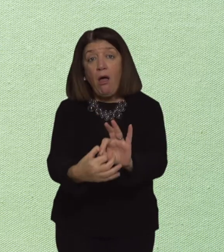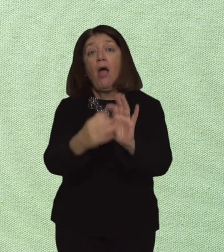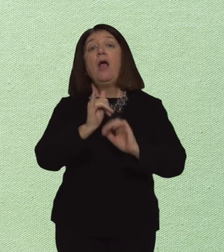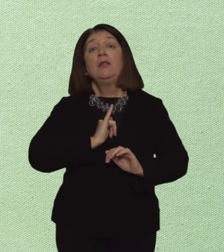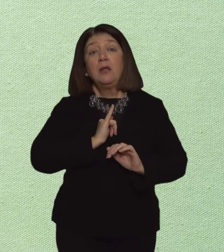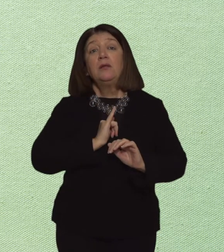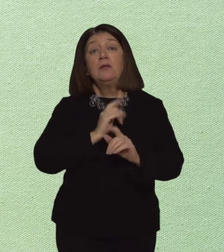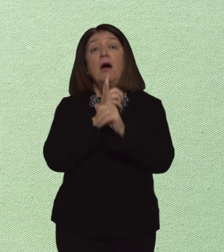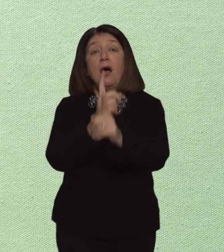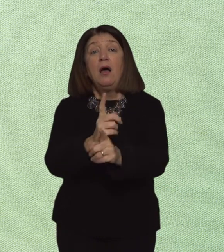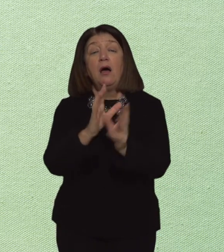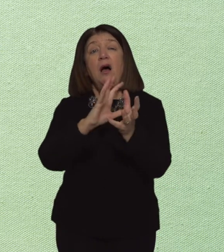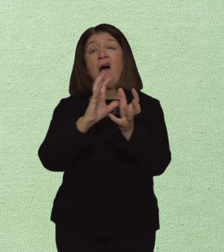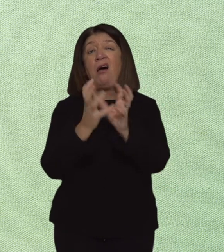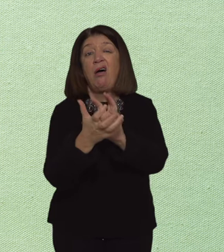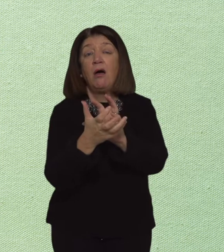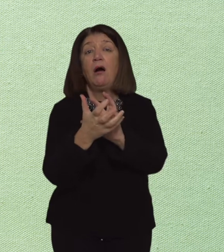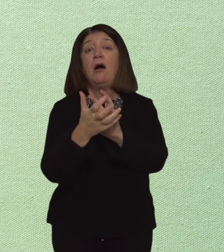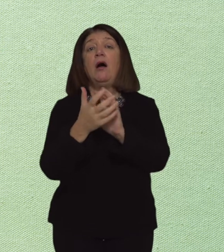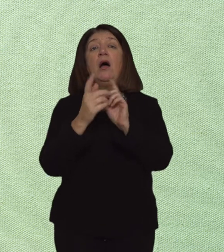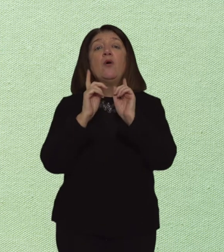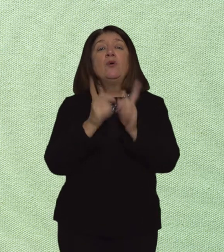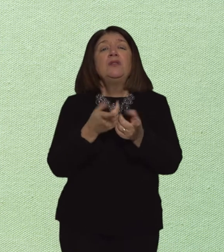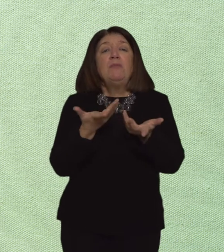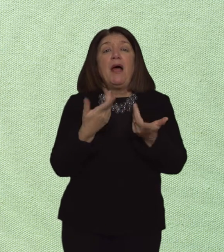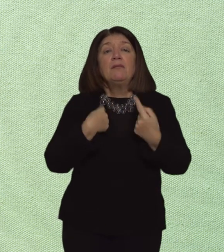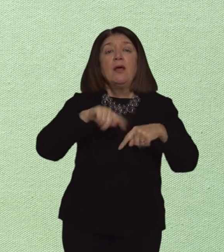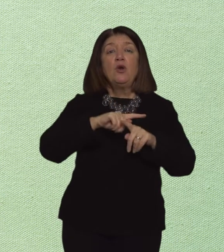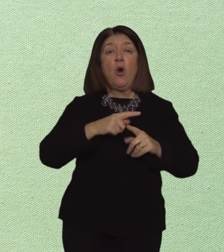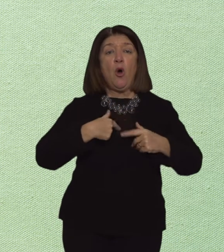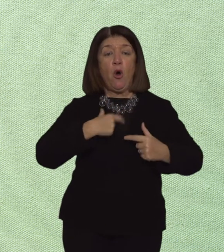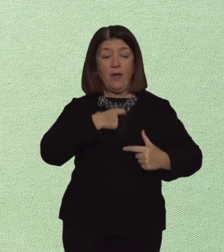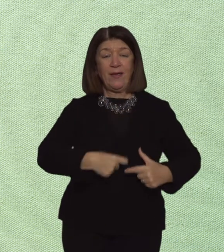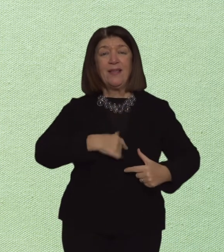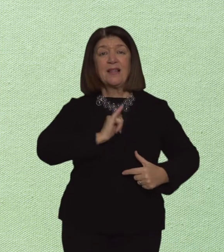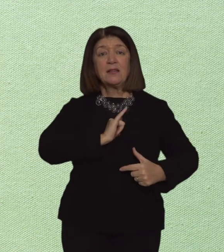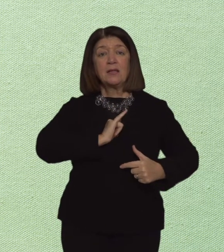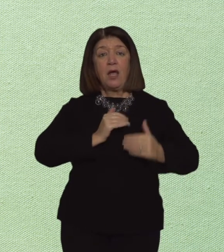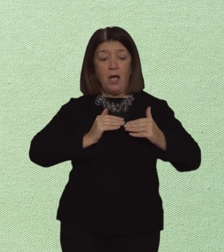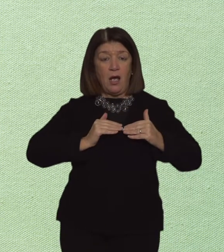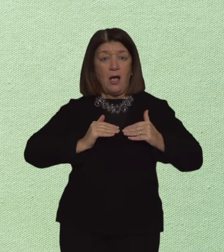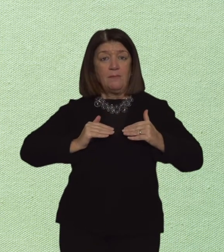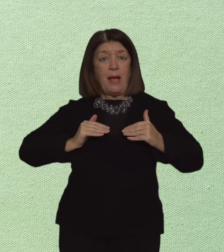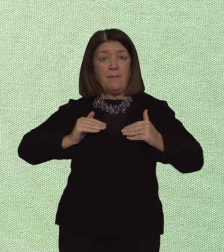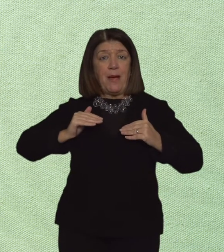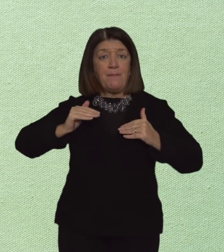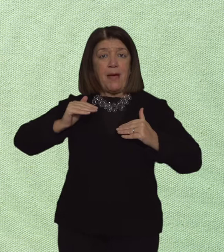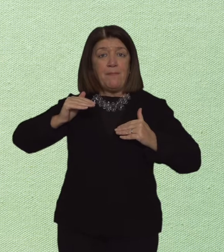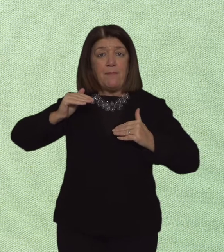realtà complessa, nella relazione tra le identità che porti alla convivenza, per poi educare, dunque rispondendo alla tua